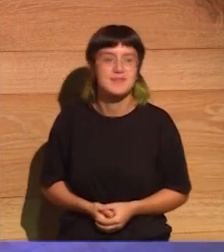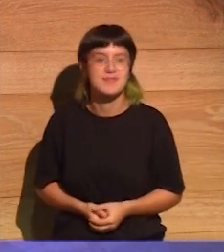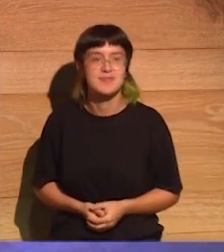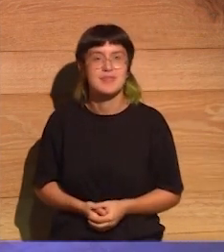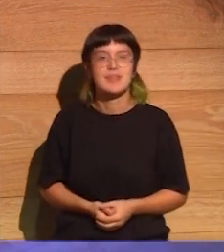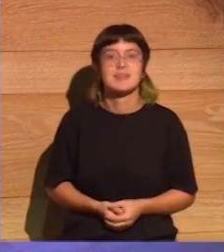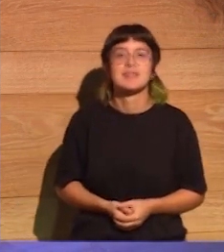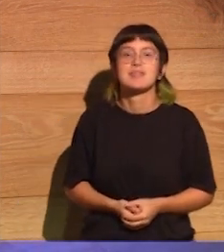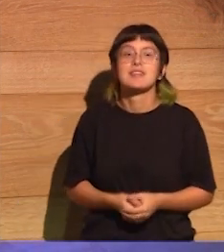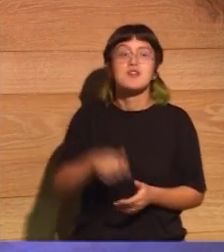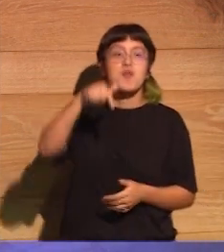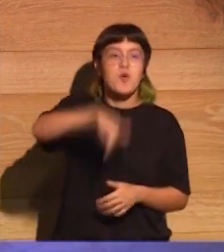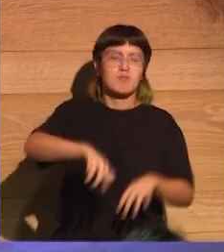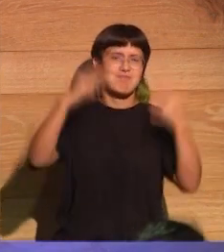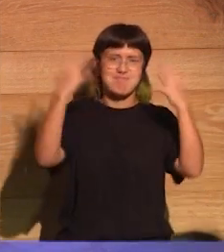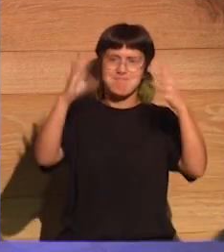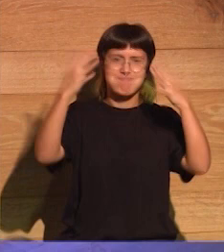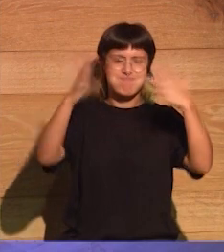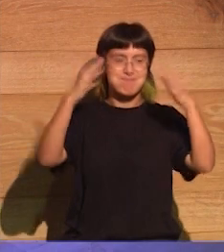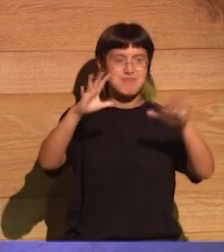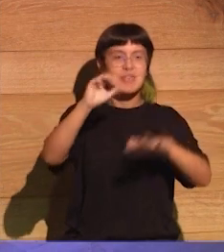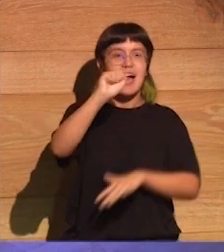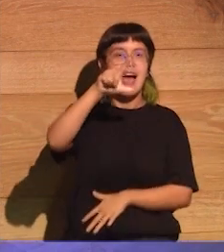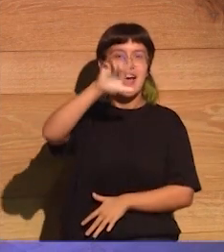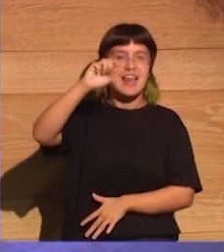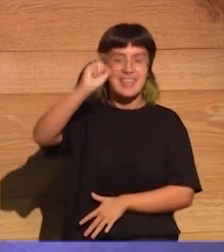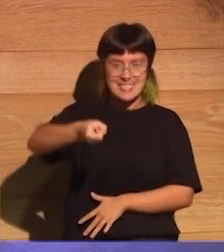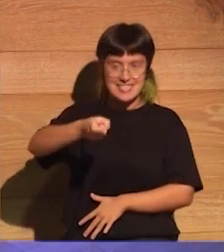Vamos a dar un fuerte aplauso a "los Alexs" que nos animen un poco esta presentación.